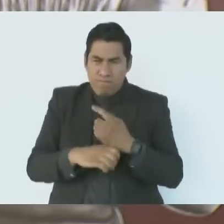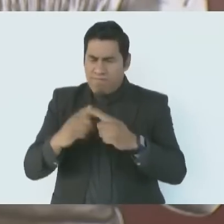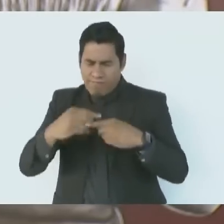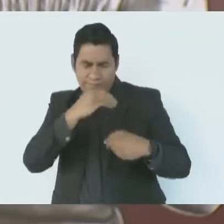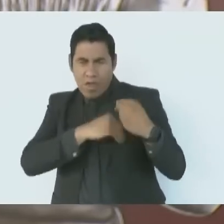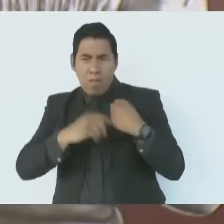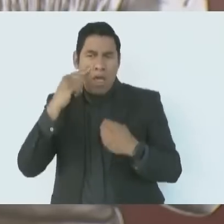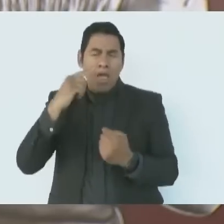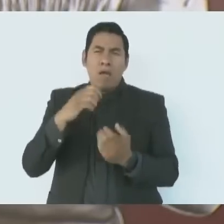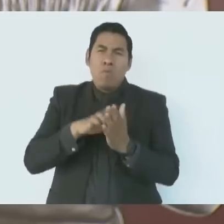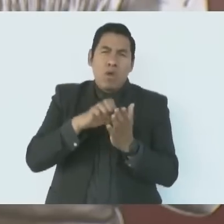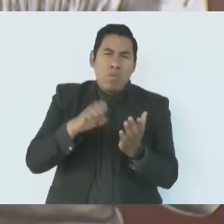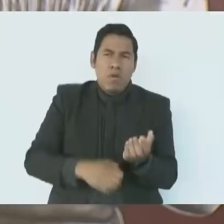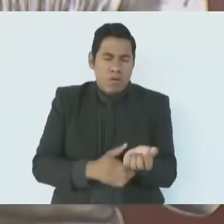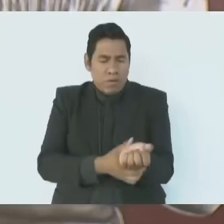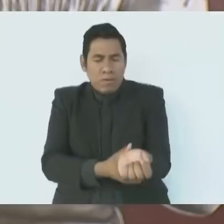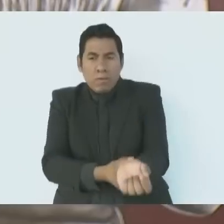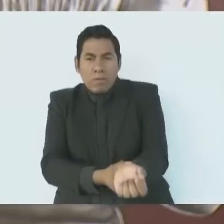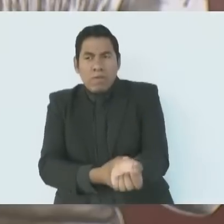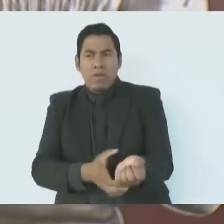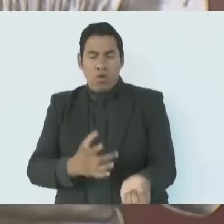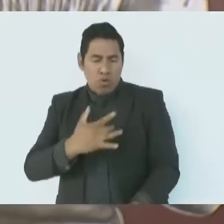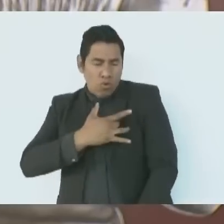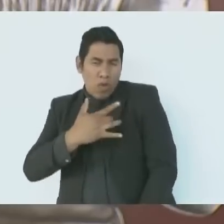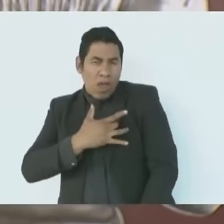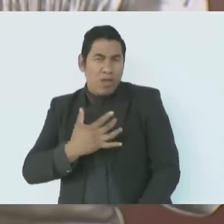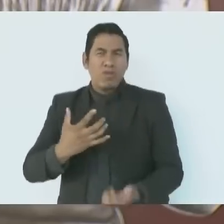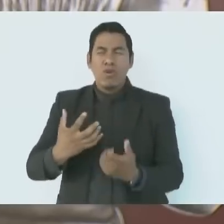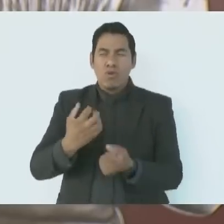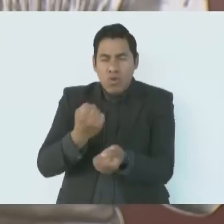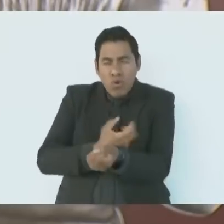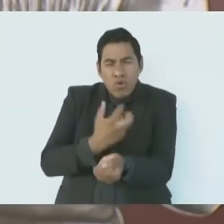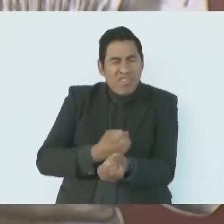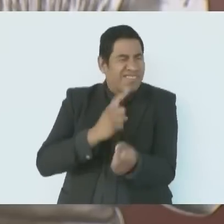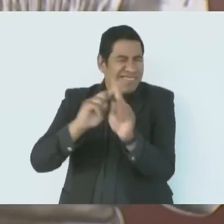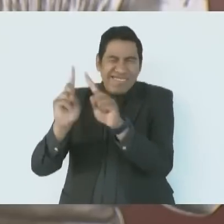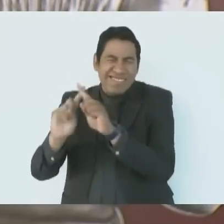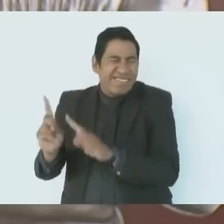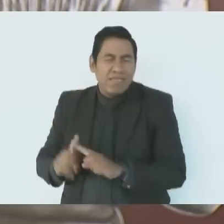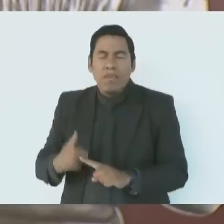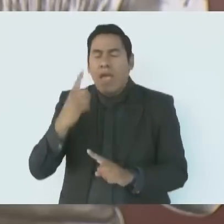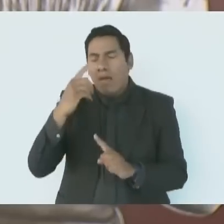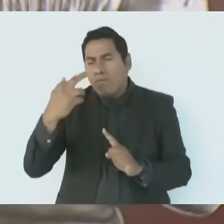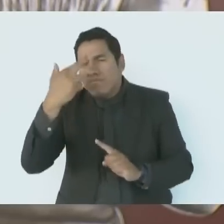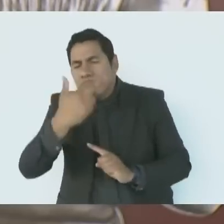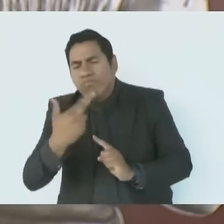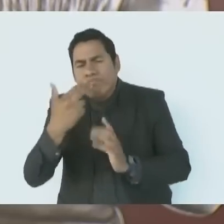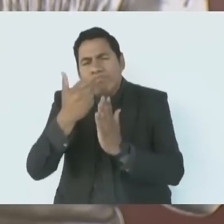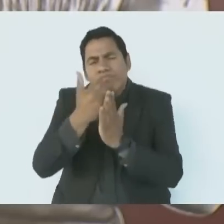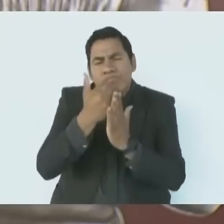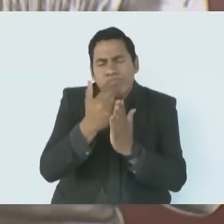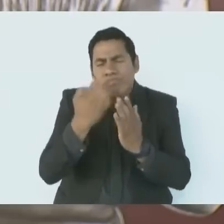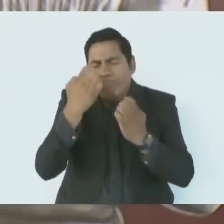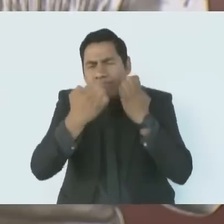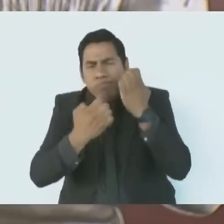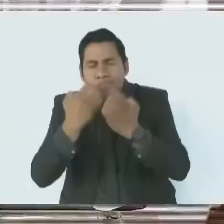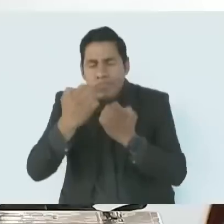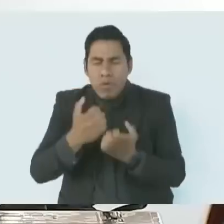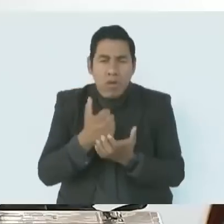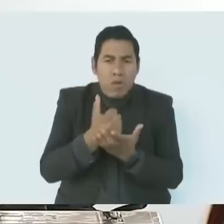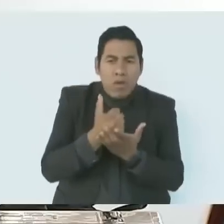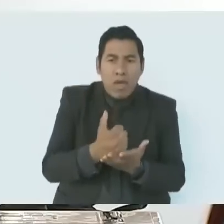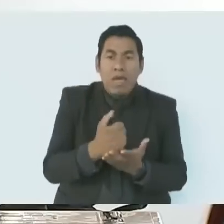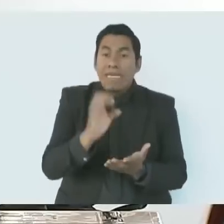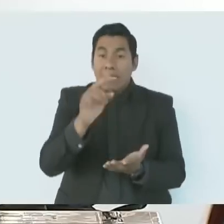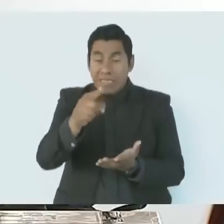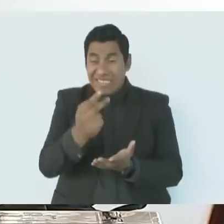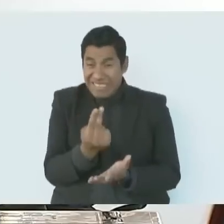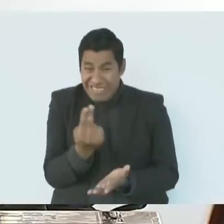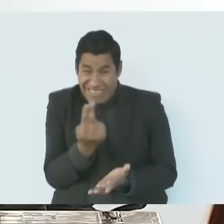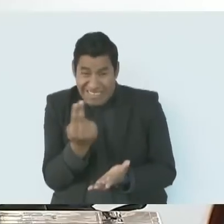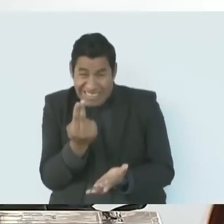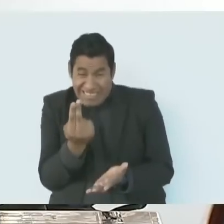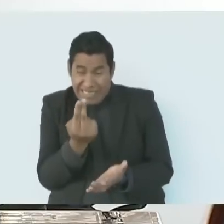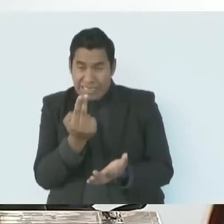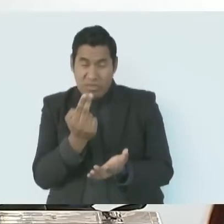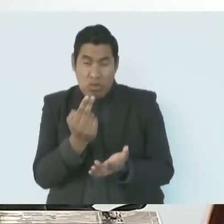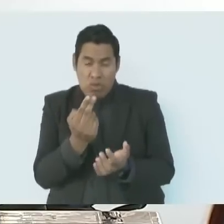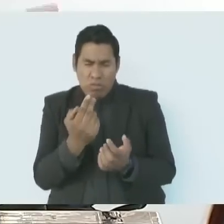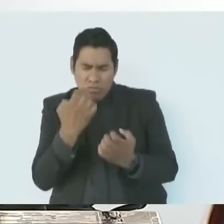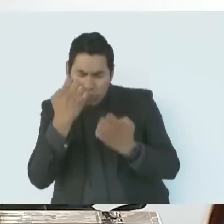la sangre todo lo que es para revisar su salud si es necesario si lo necesitan en coordinación